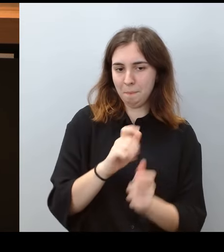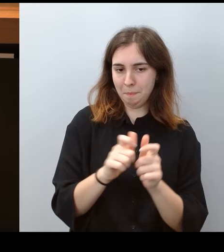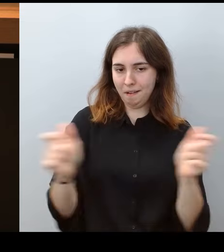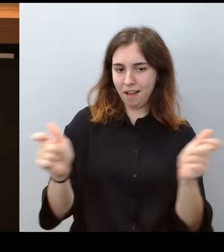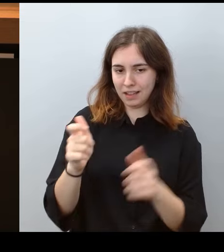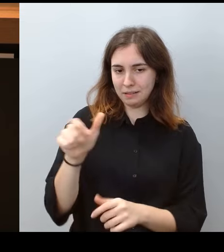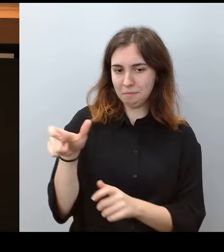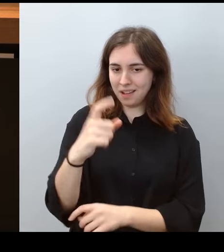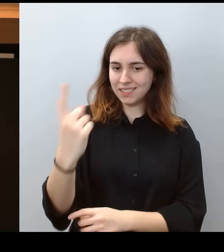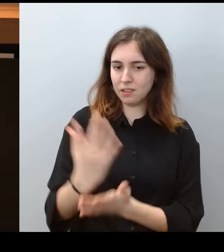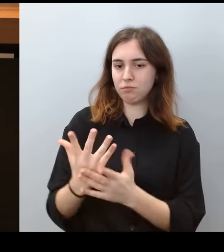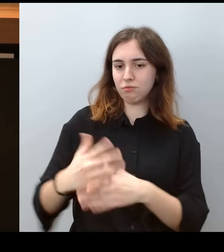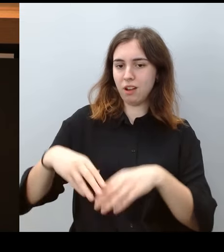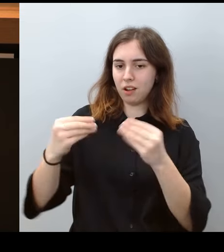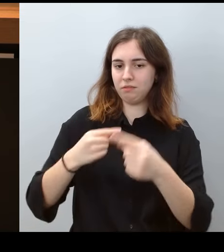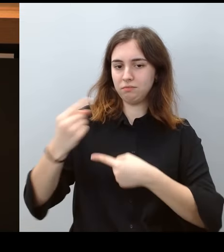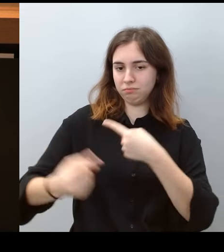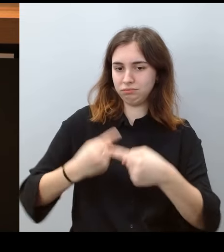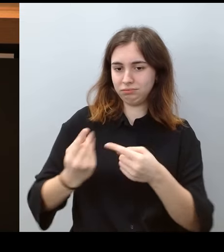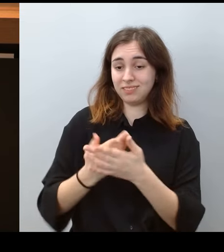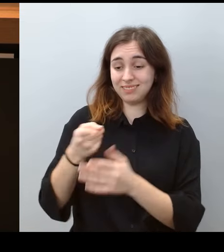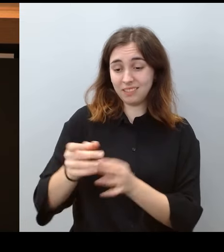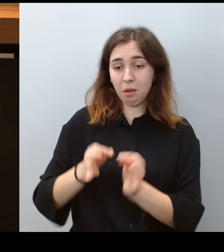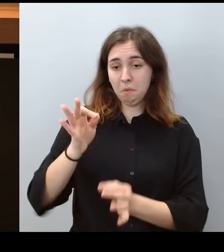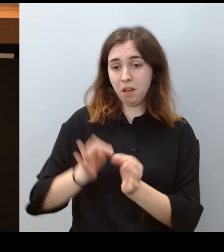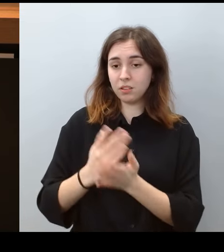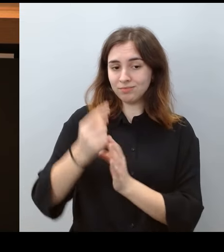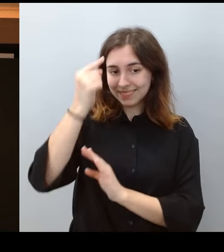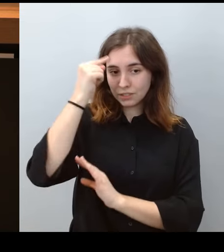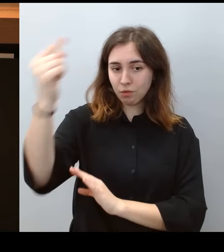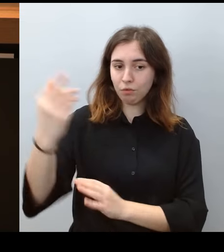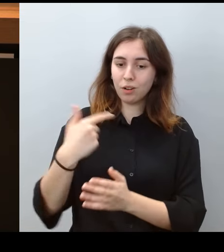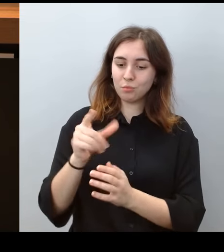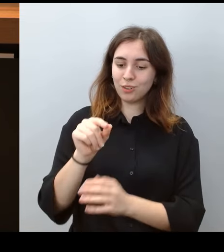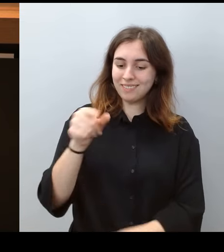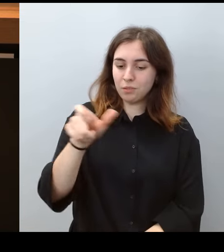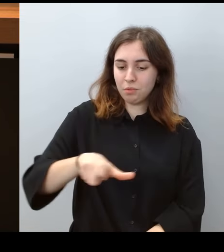Maßnahmen sind, um wohnungslosen Menschen einen Weg zurück in die Gesellschaft zu führen, um sie